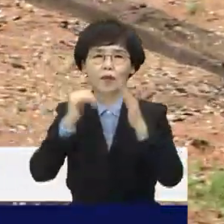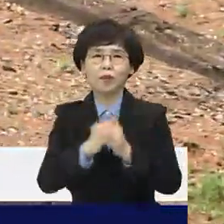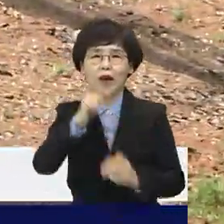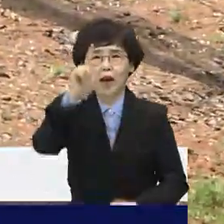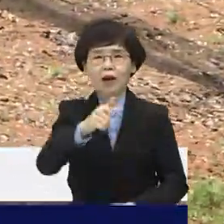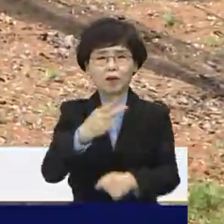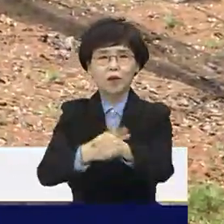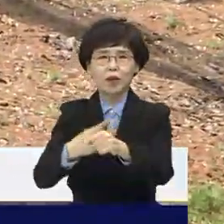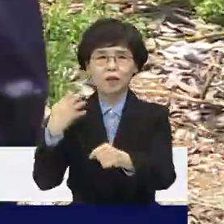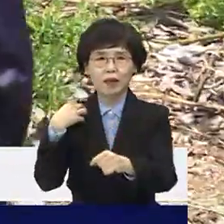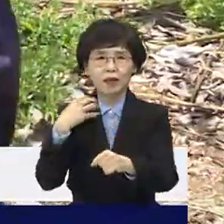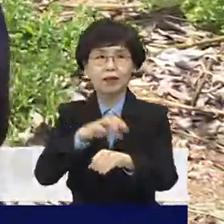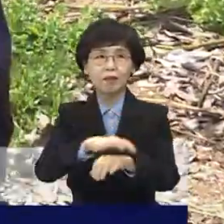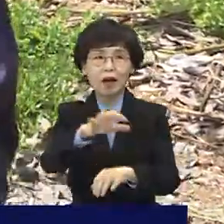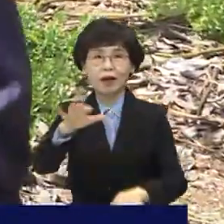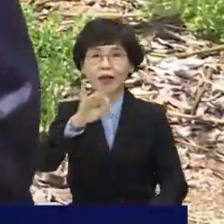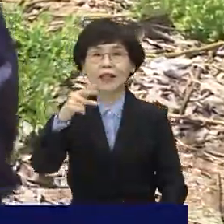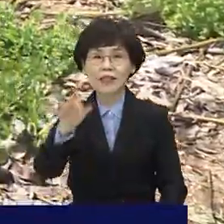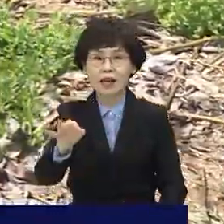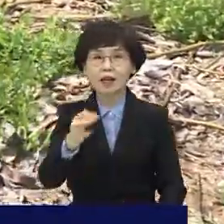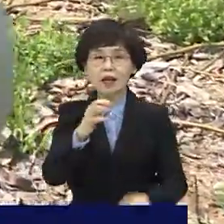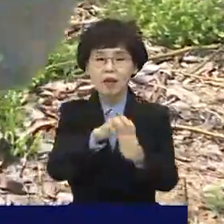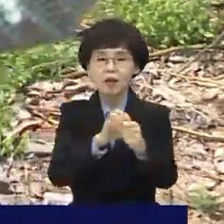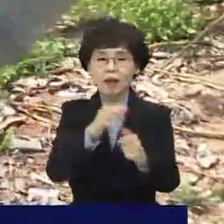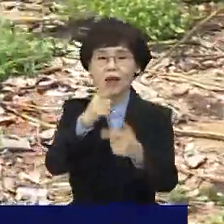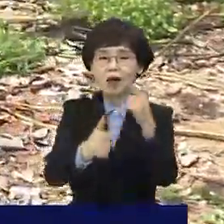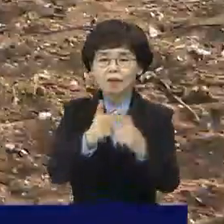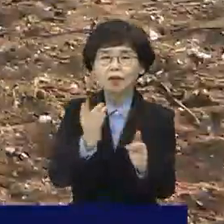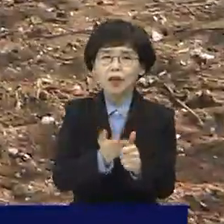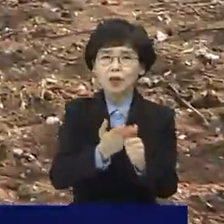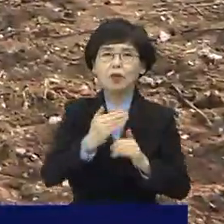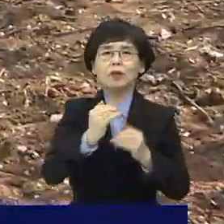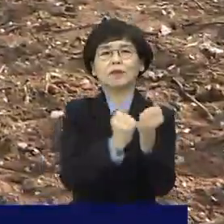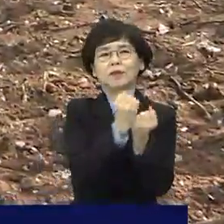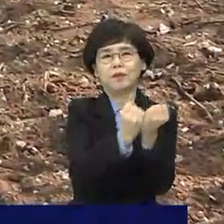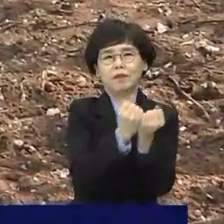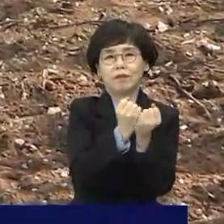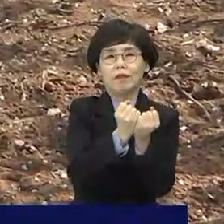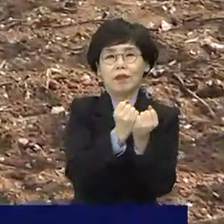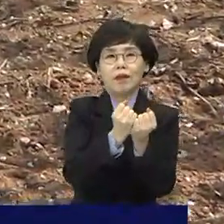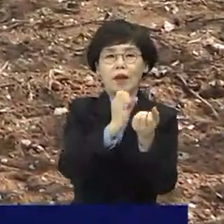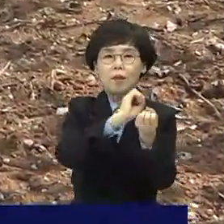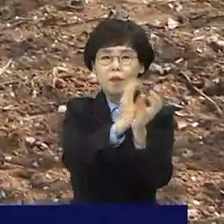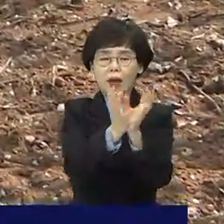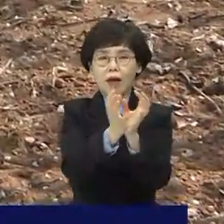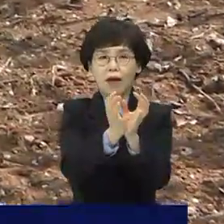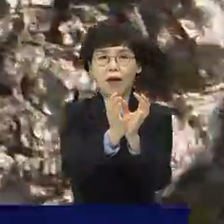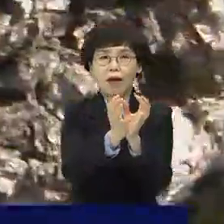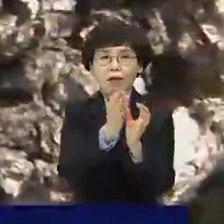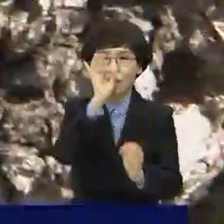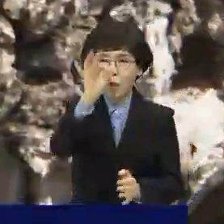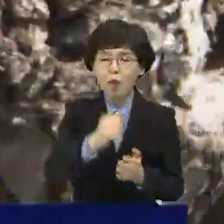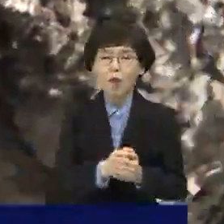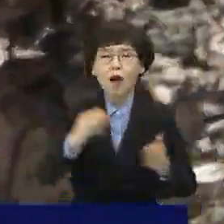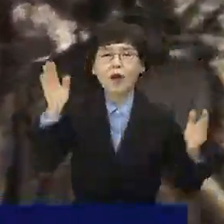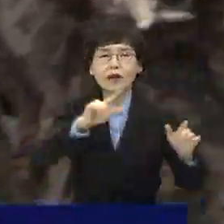일일 교사인 마을이장이 배나무의 재배 과정을 설명합니다. 흐드러지게 핀 배꽃을 마주하며 학생들은 자연의 소중함을 느낍니다.